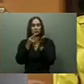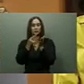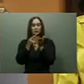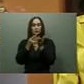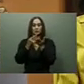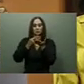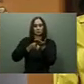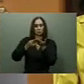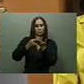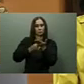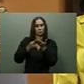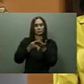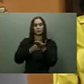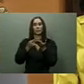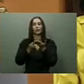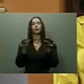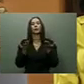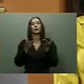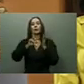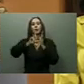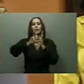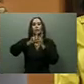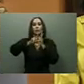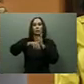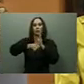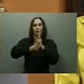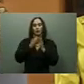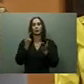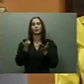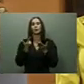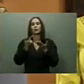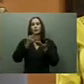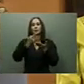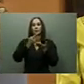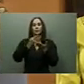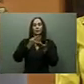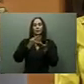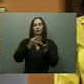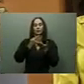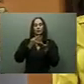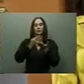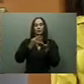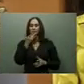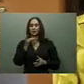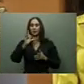nuevos proyectos de infraestructura dentro de este segmento de importante relevancia para la economía dominicana.